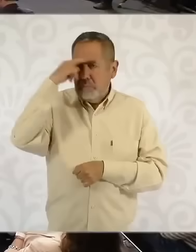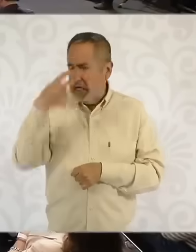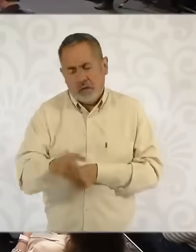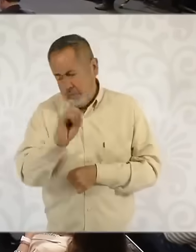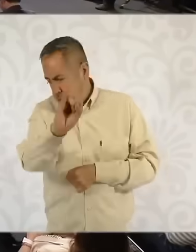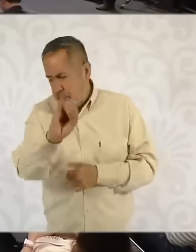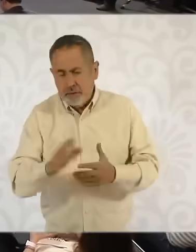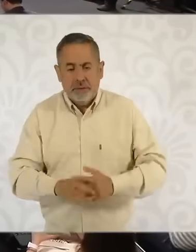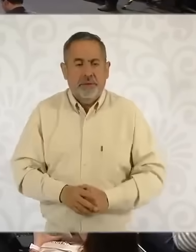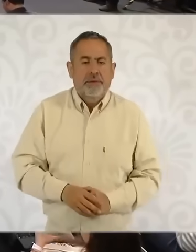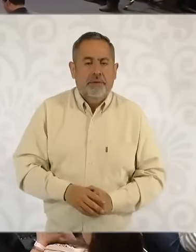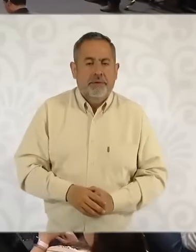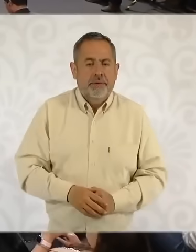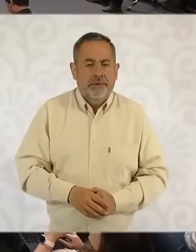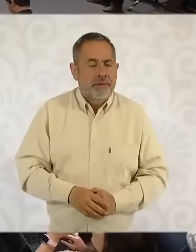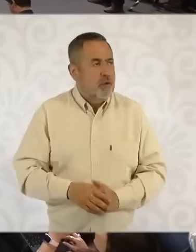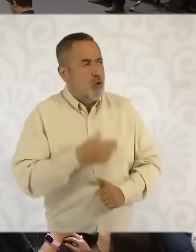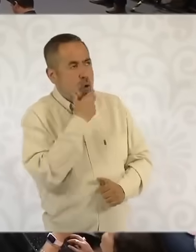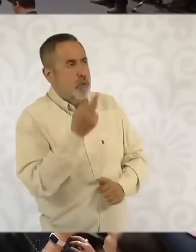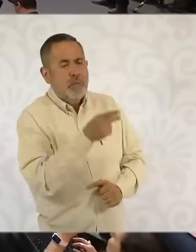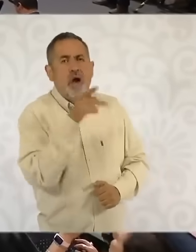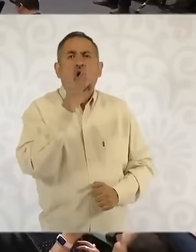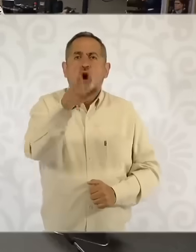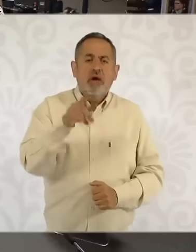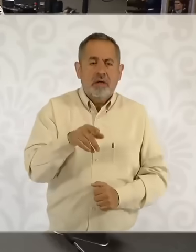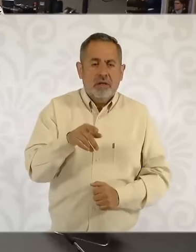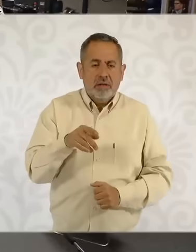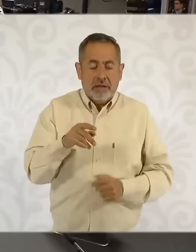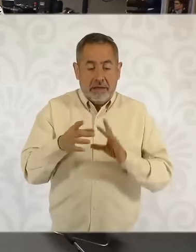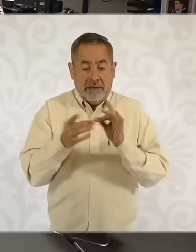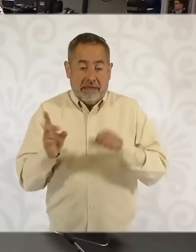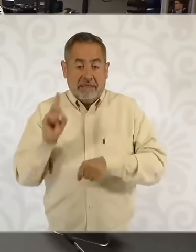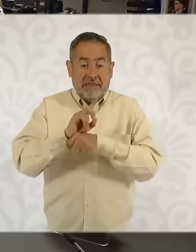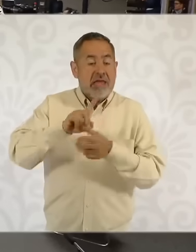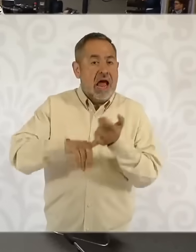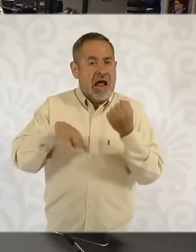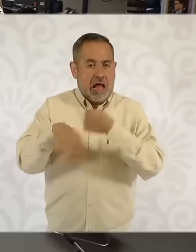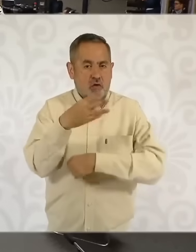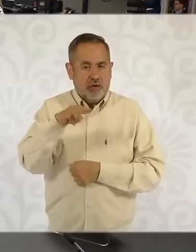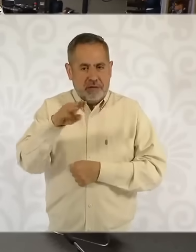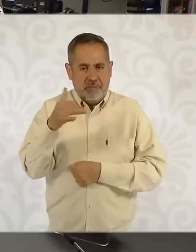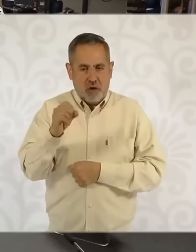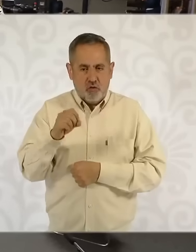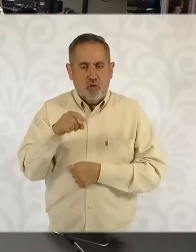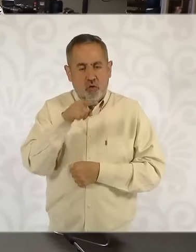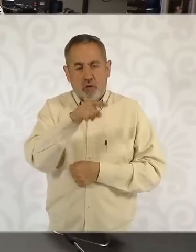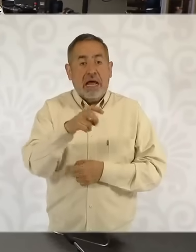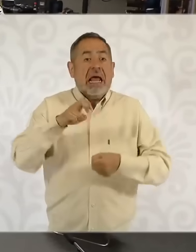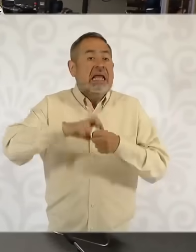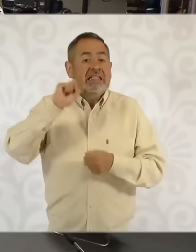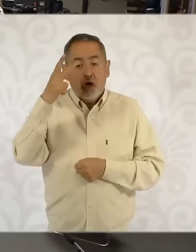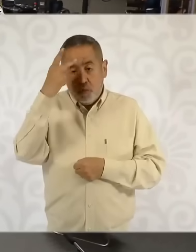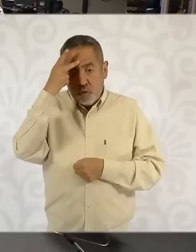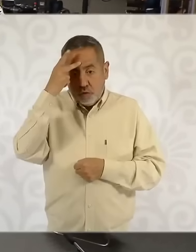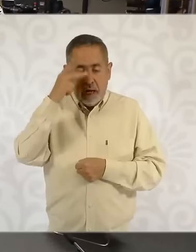tradujeron eh su participación de el 14 de mayo en eh San Luis Potosí el inglés